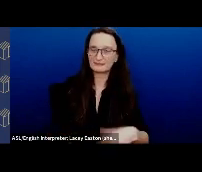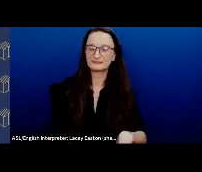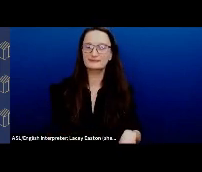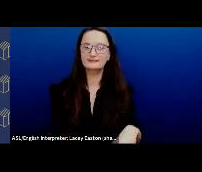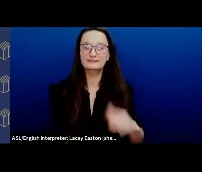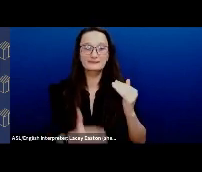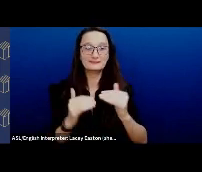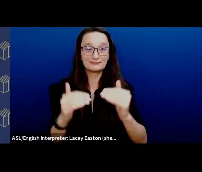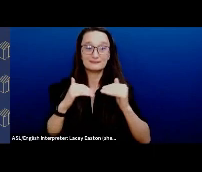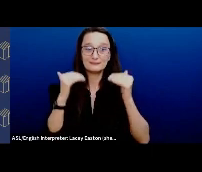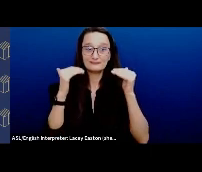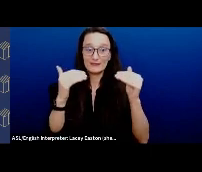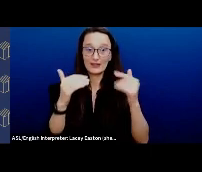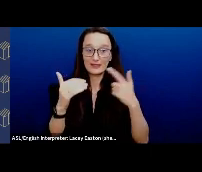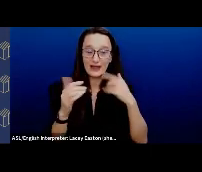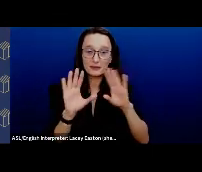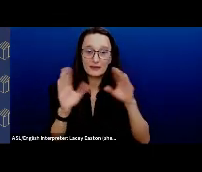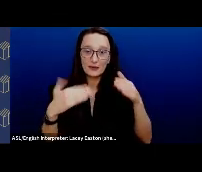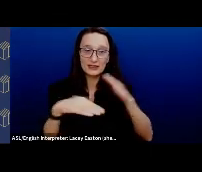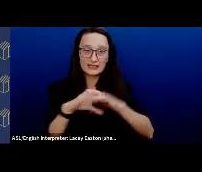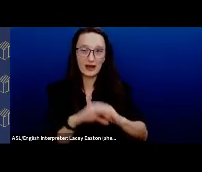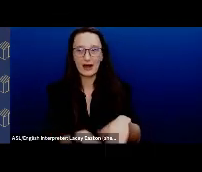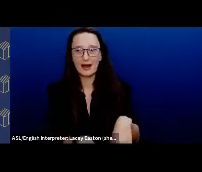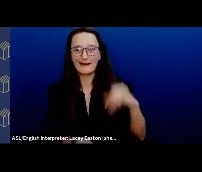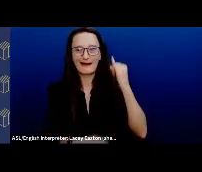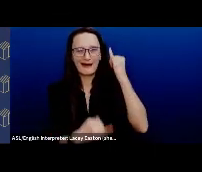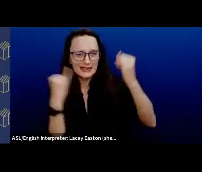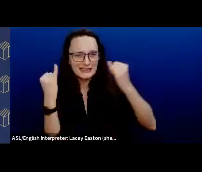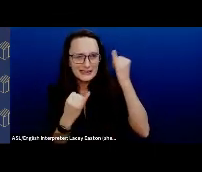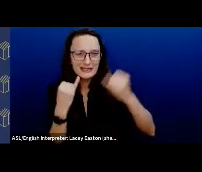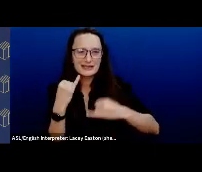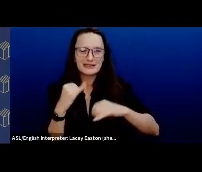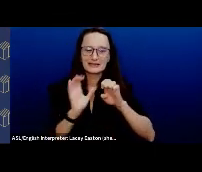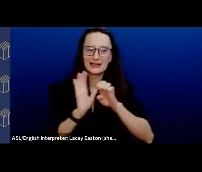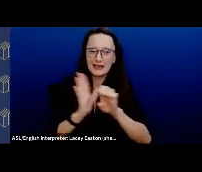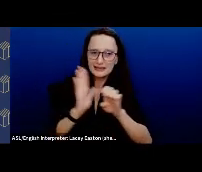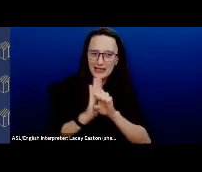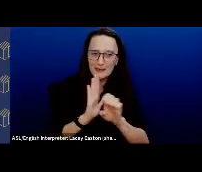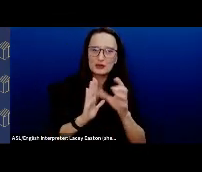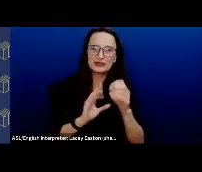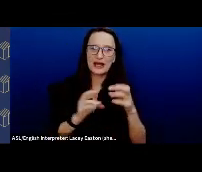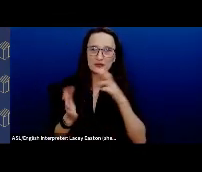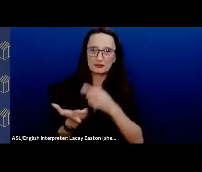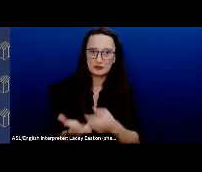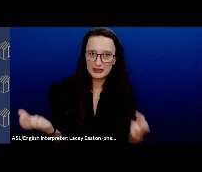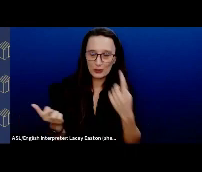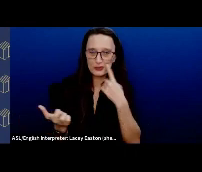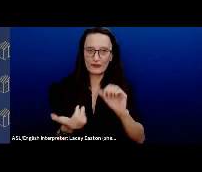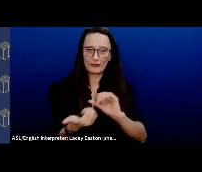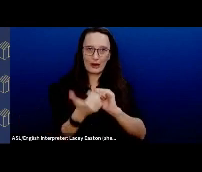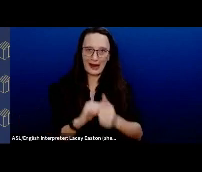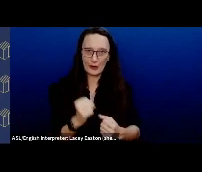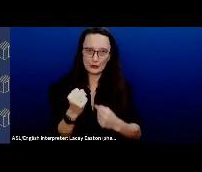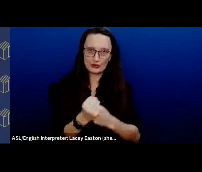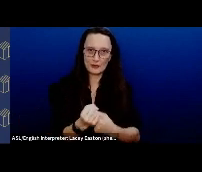en ideas prácticas, ejemplos y recursos para apoyar relaciones más profundas centradas en